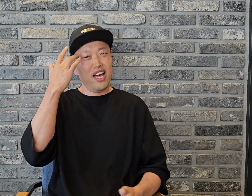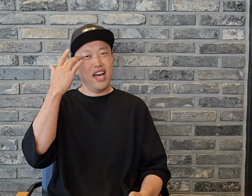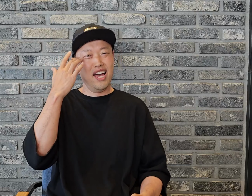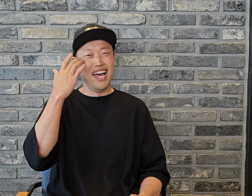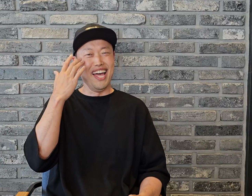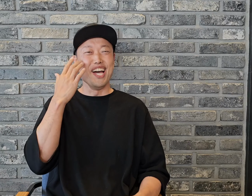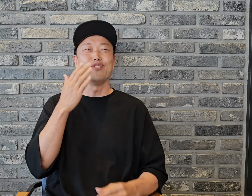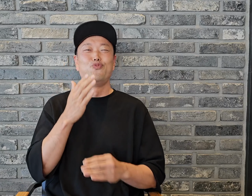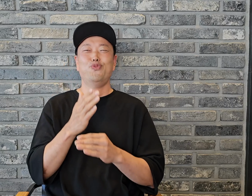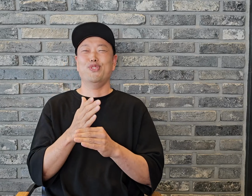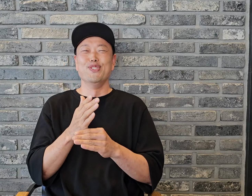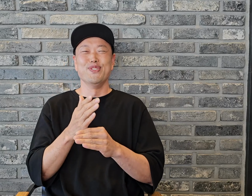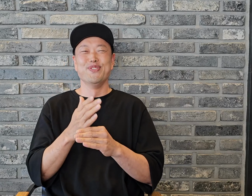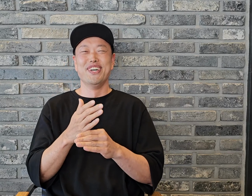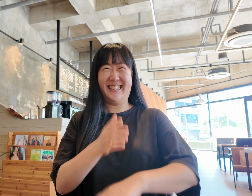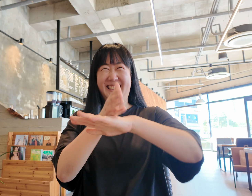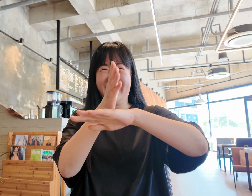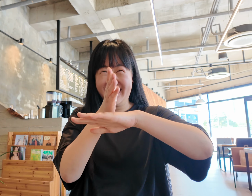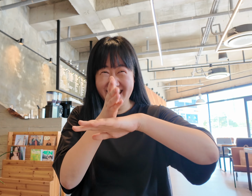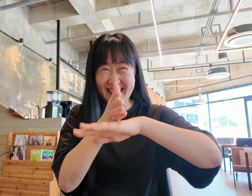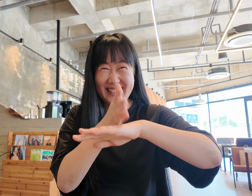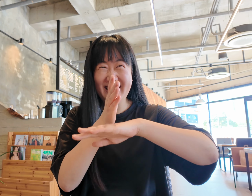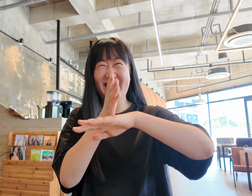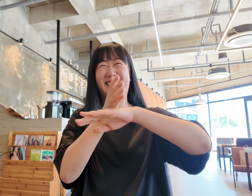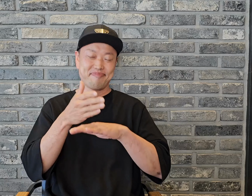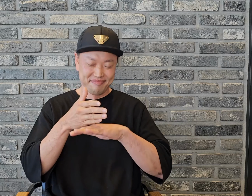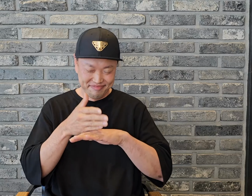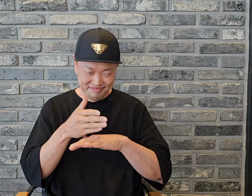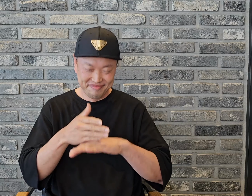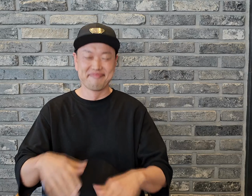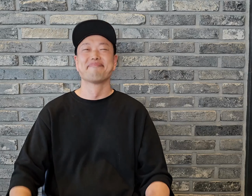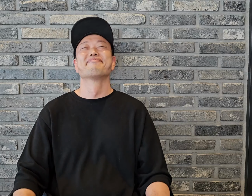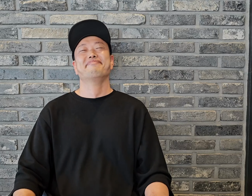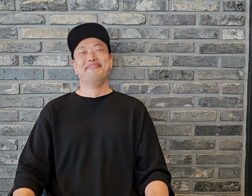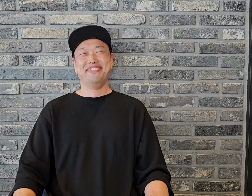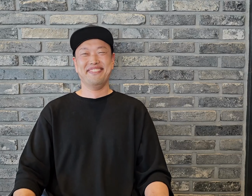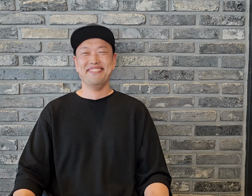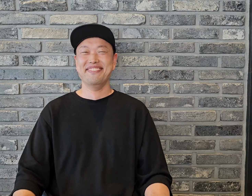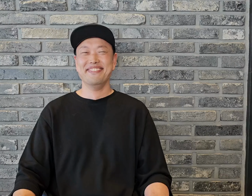Estoy tan nervioso. Gracias jaja. Gracias.